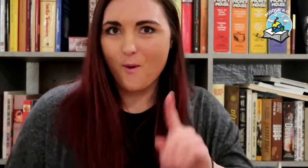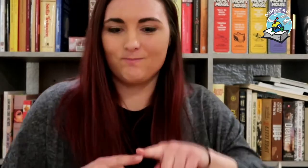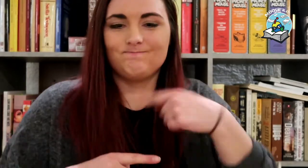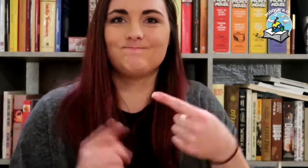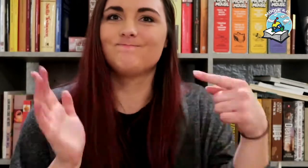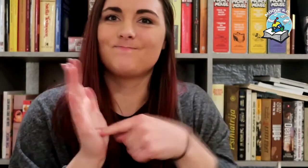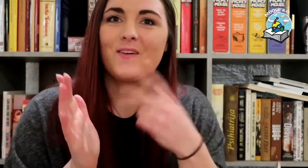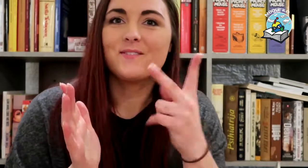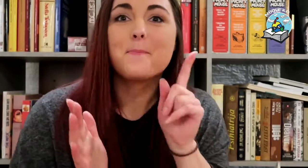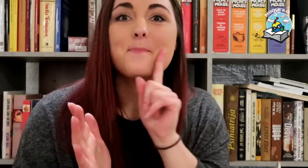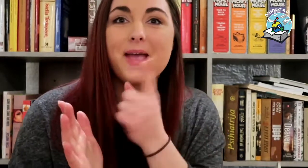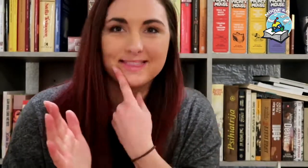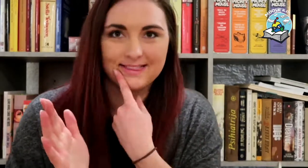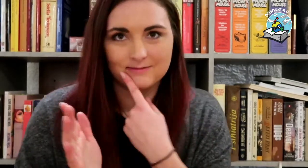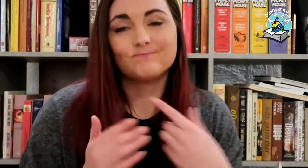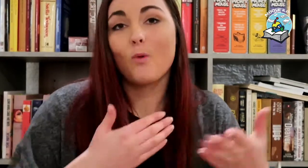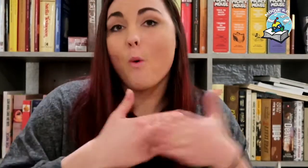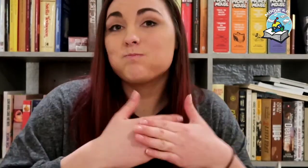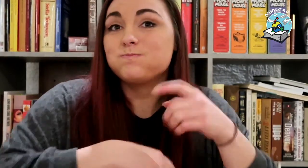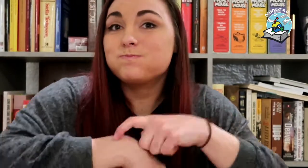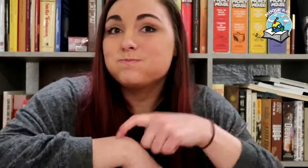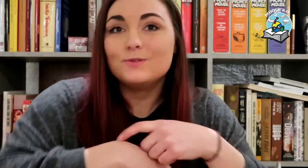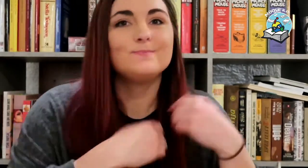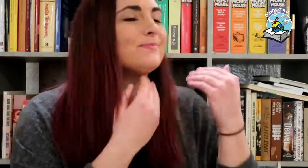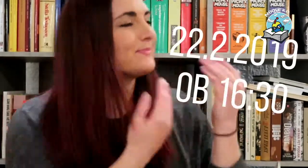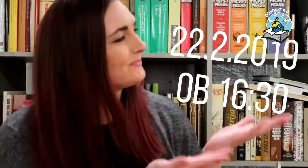ki bo ta v petek, ob uri ...